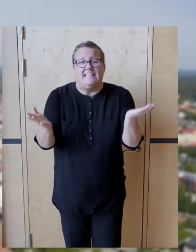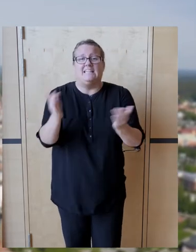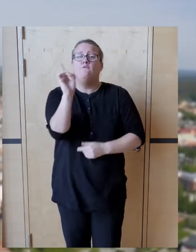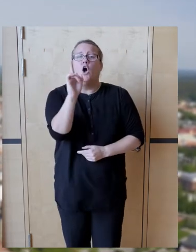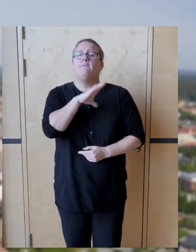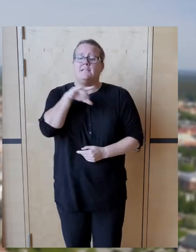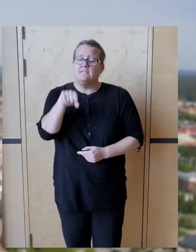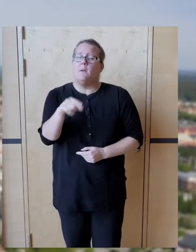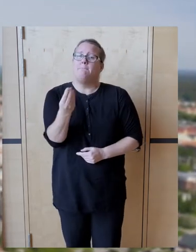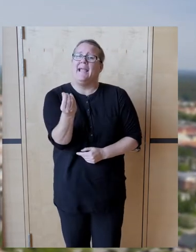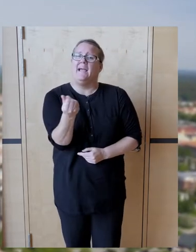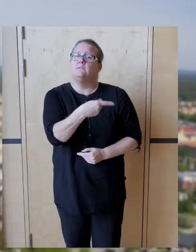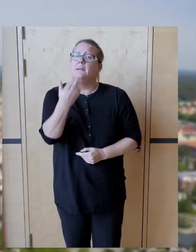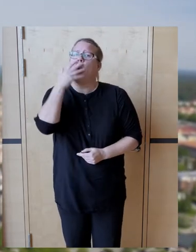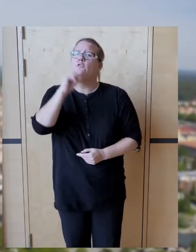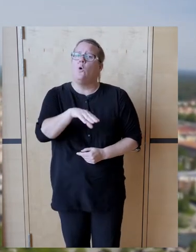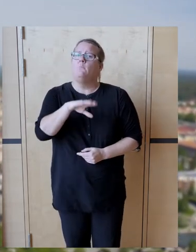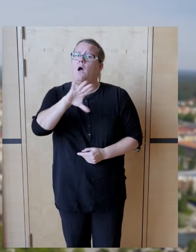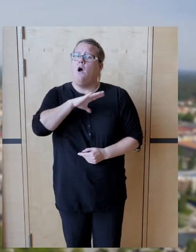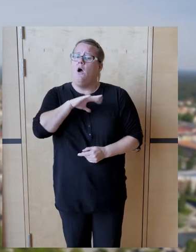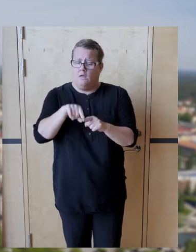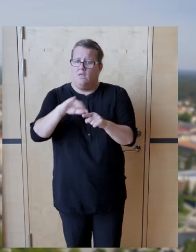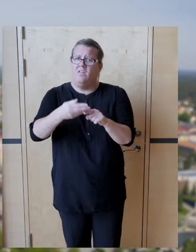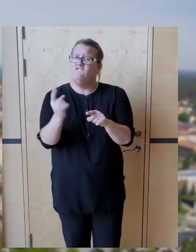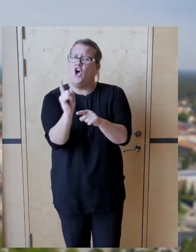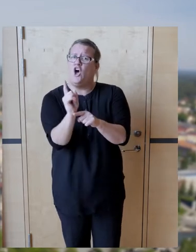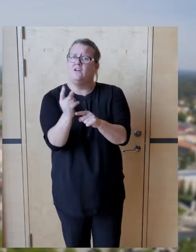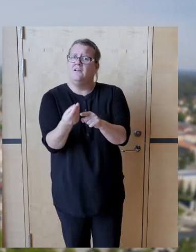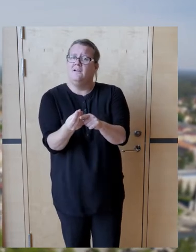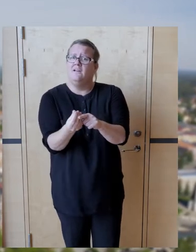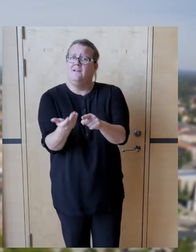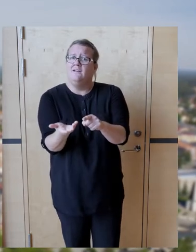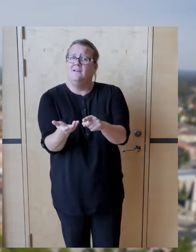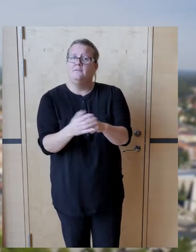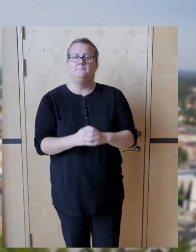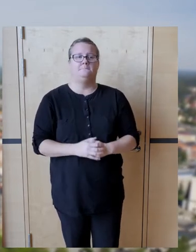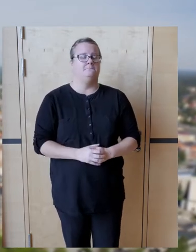Som ni nu pratar om att ni har så att vi sätta ett nytt vård och omsorgsboende Tack